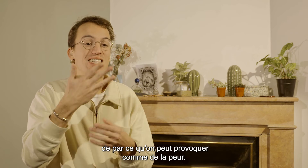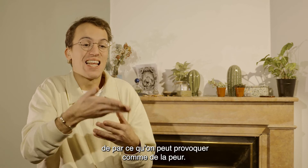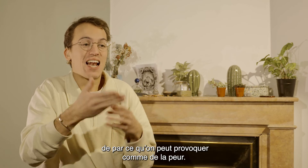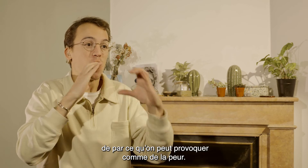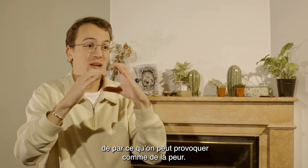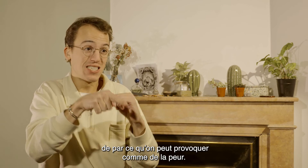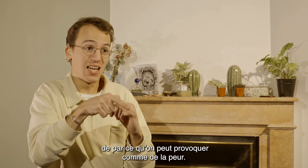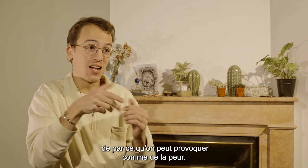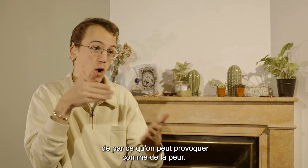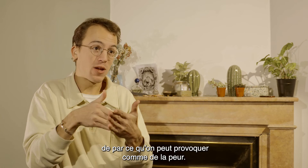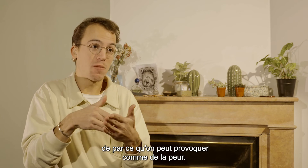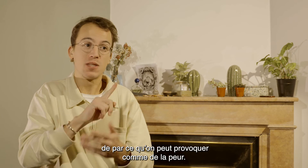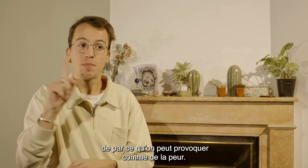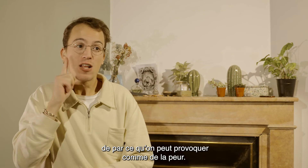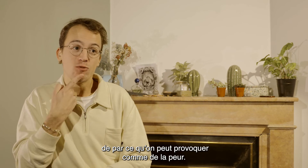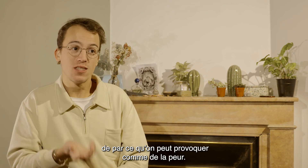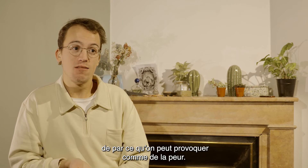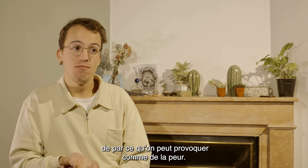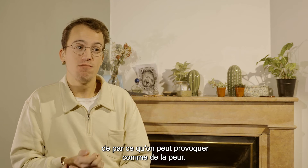de par ce qu’on peut provoquer comme de la peur.